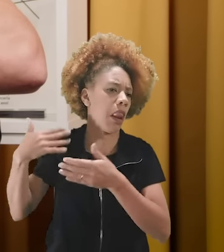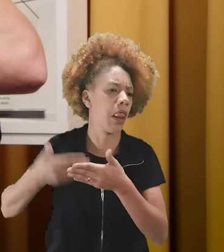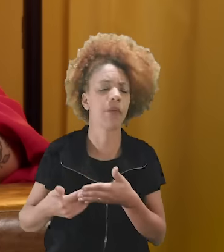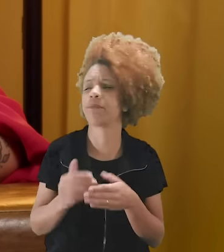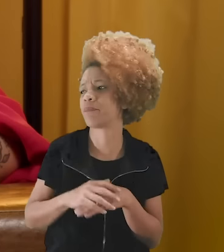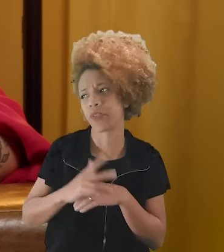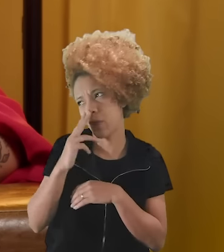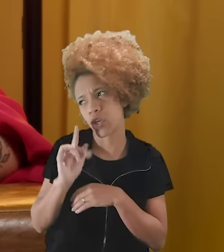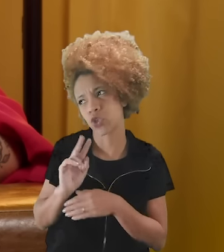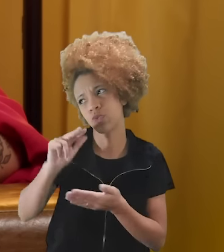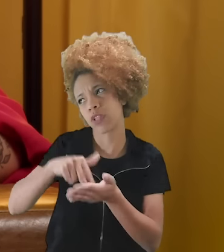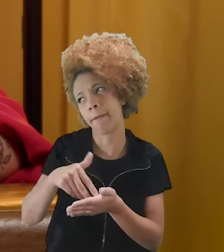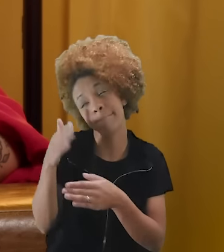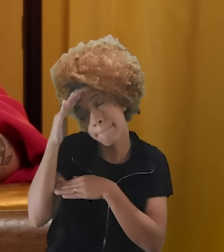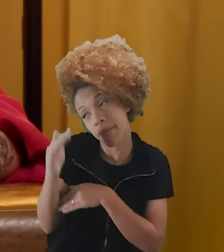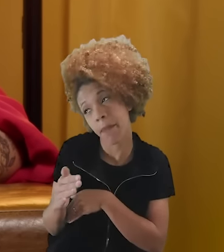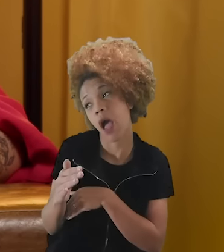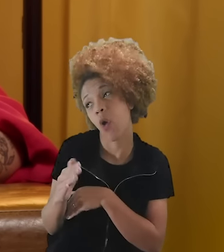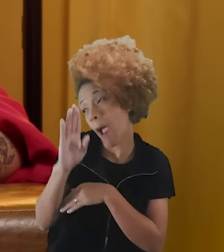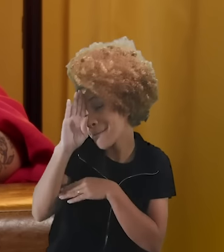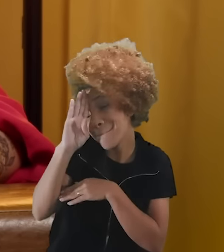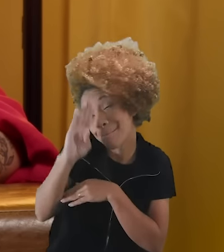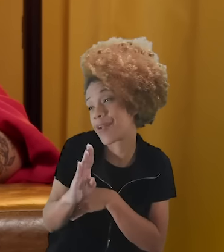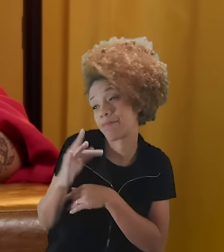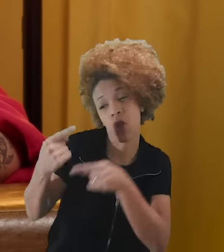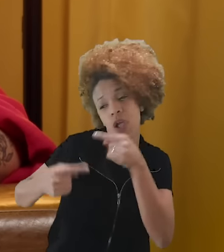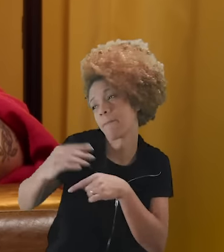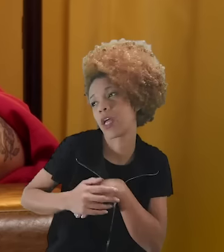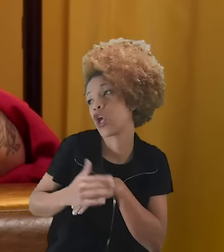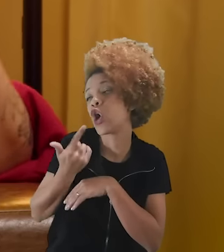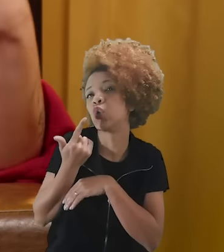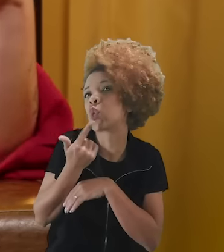eu acho que elas elas não estavam nos principais campeonatos né E você não conseguia ter acesso à